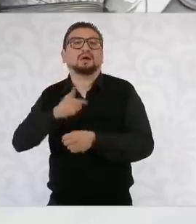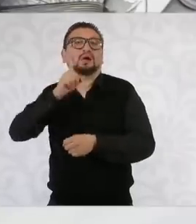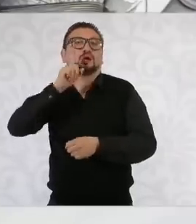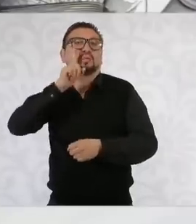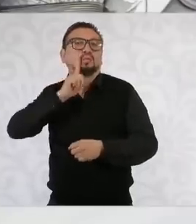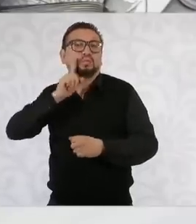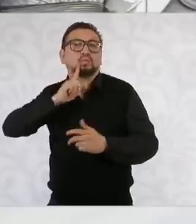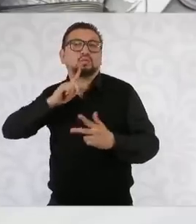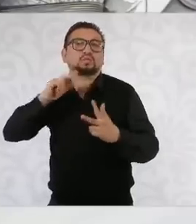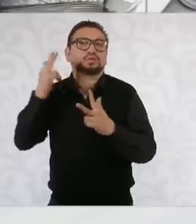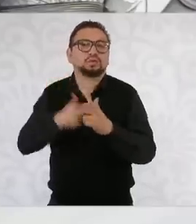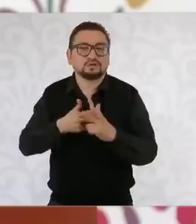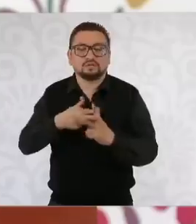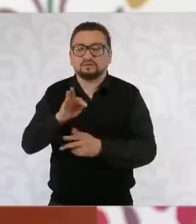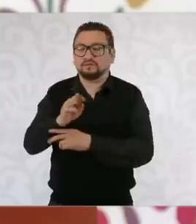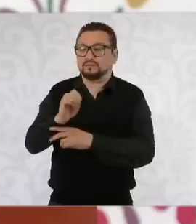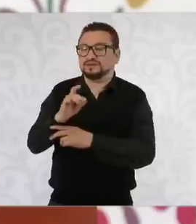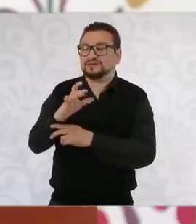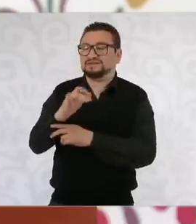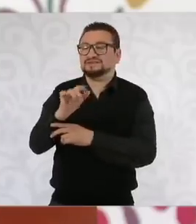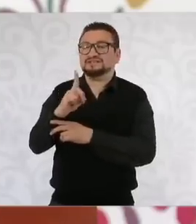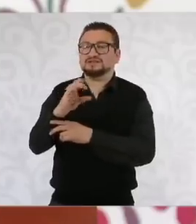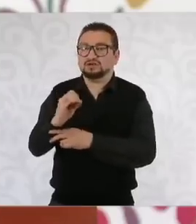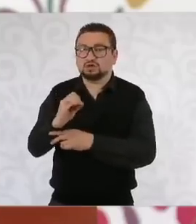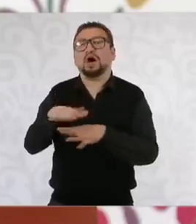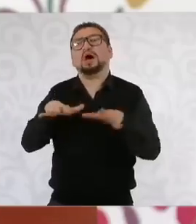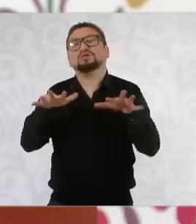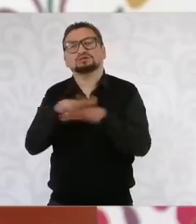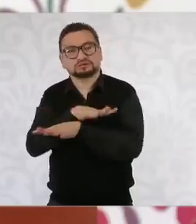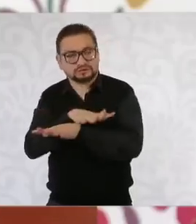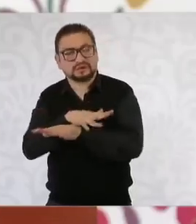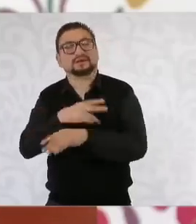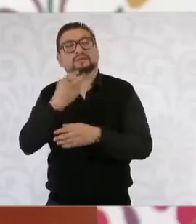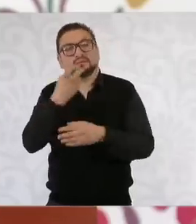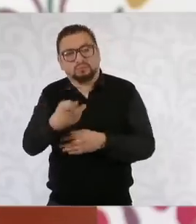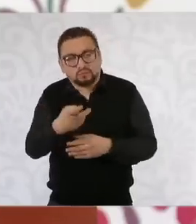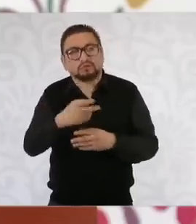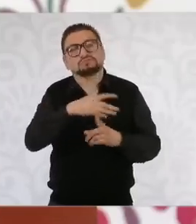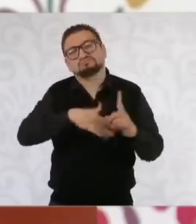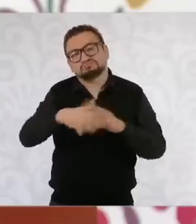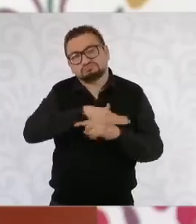cambia el tipo penal a feminicidio ese tipo de de situaciones pueden ocurrir y por eso al final